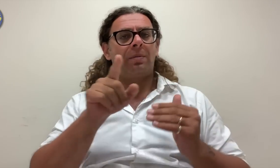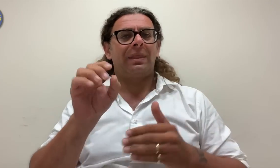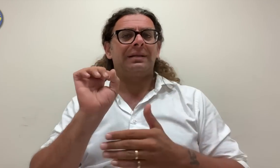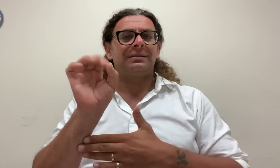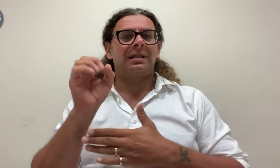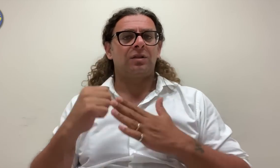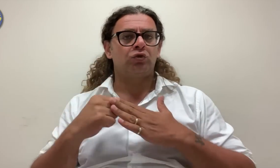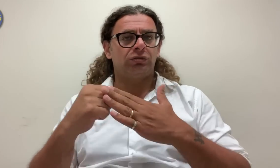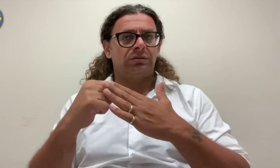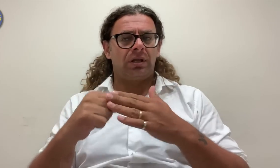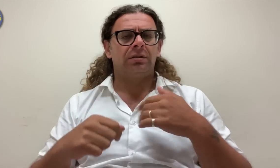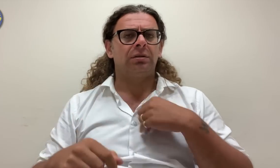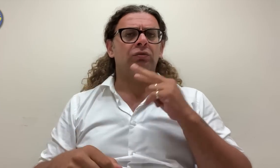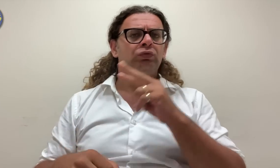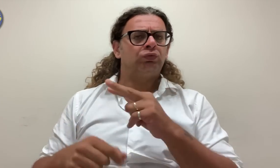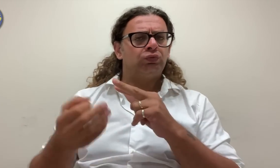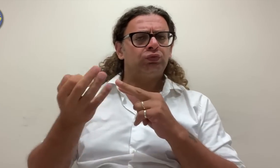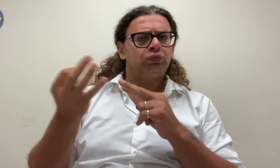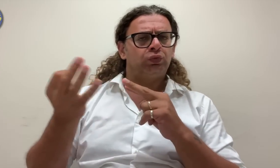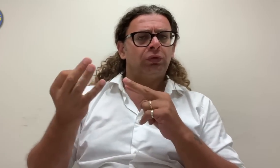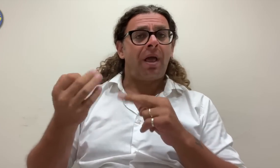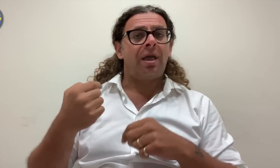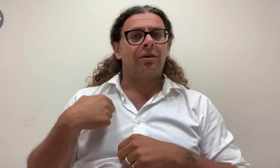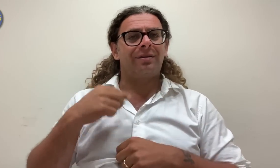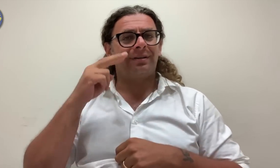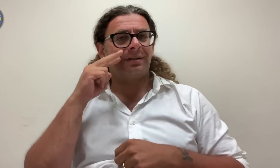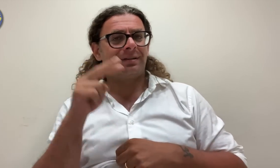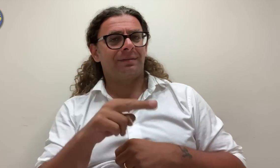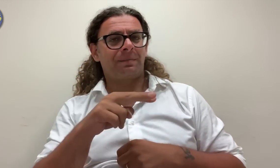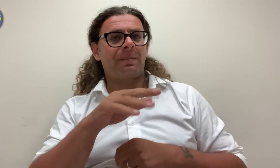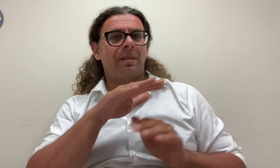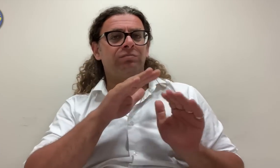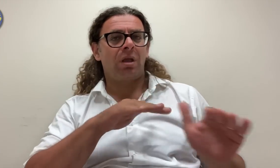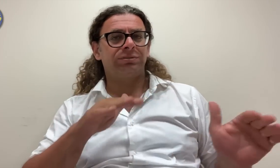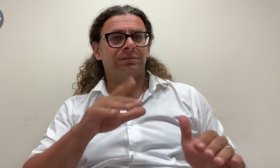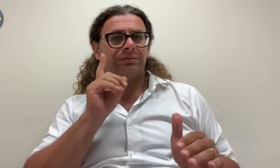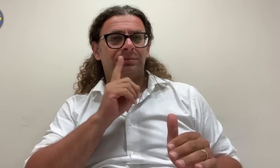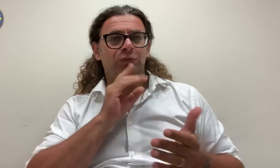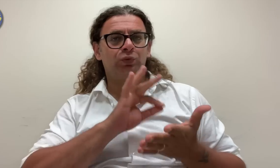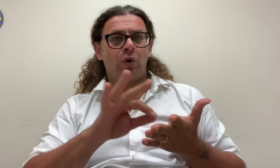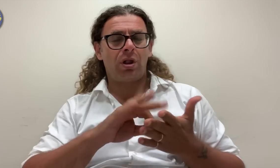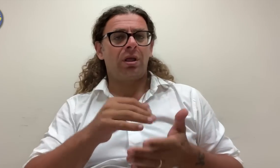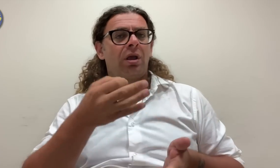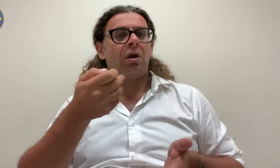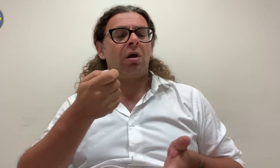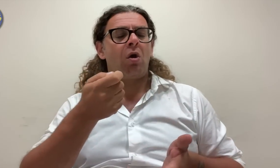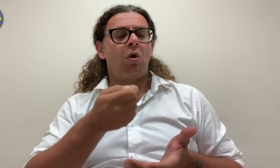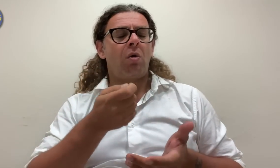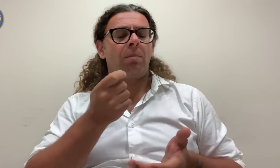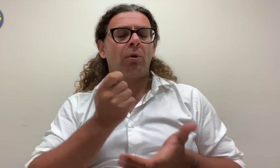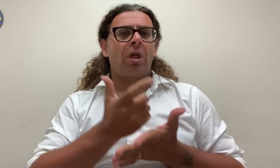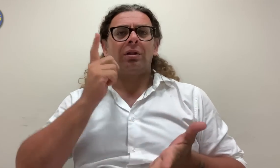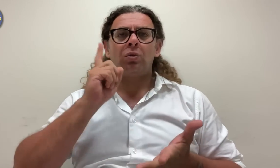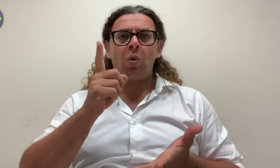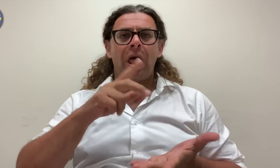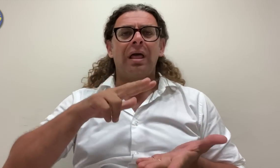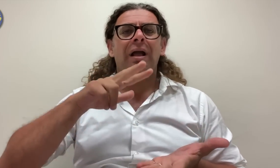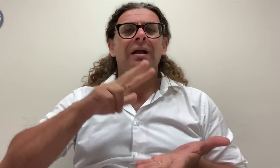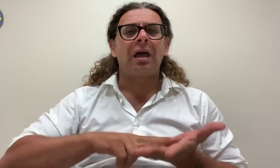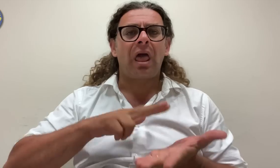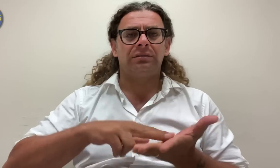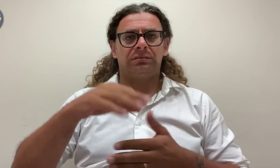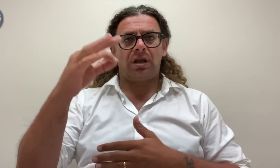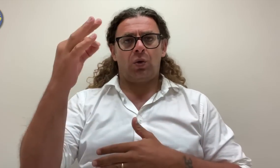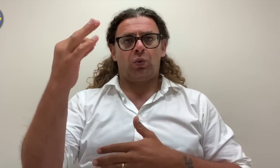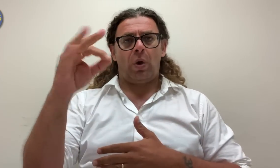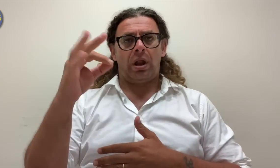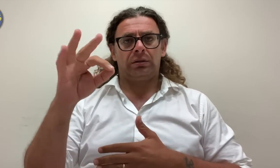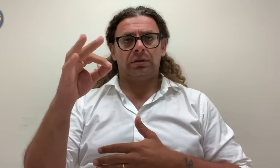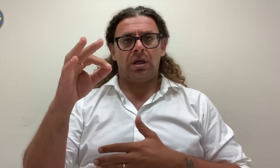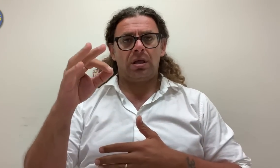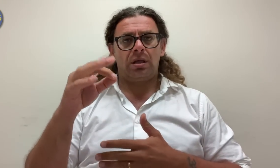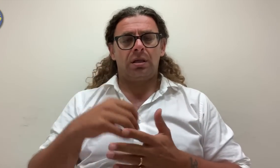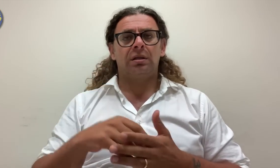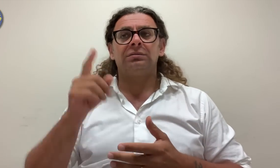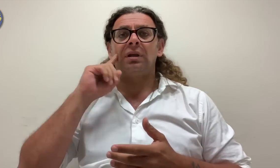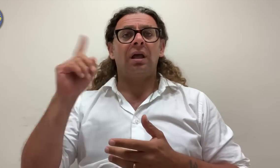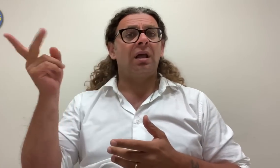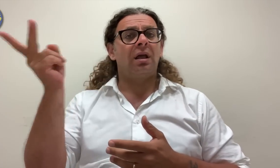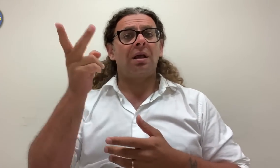considerata al pari di quella dell’insegnante di sostegno, che è una posizione condivisibile, ma per l’ENS è importante che venga garantita la qualità del Servizio